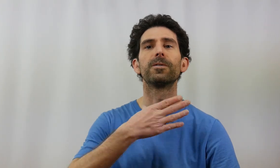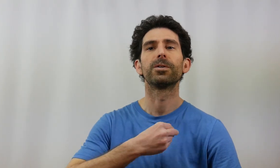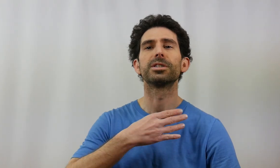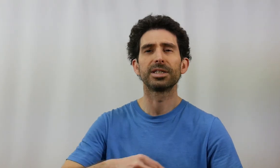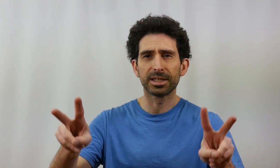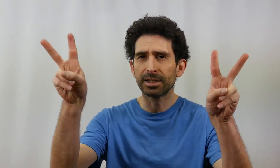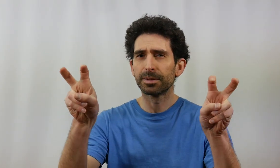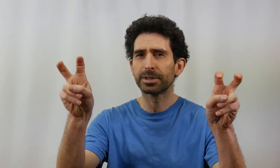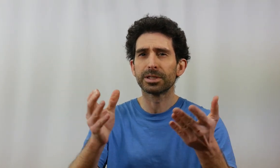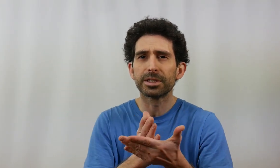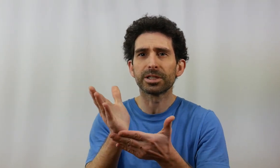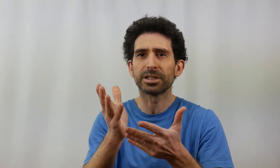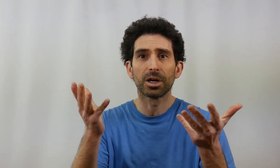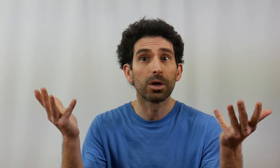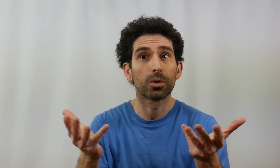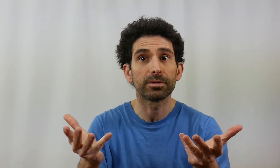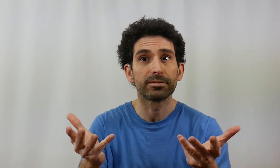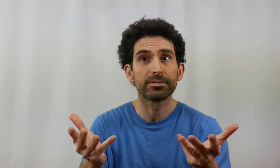Que veut dire cette expression ?